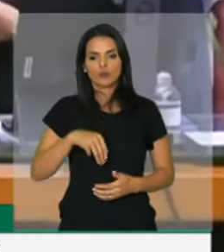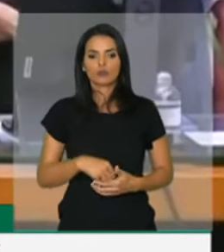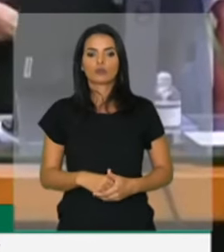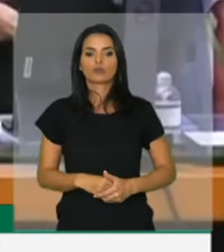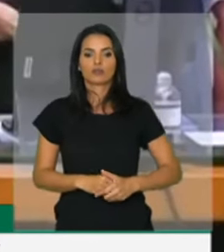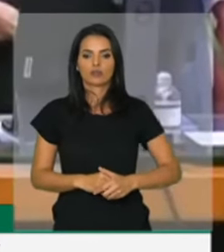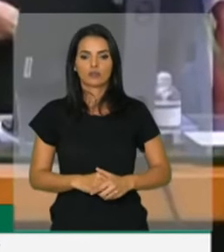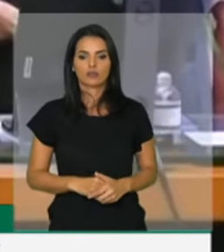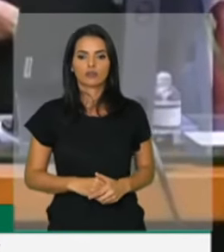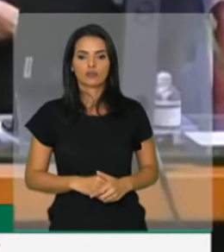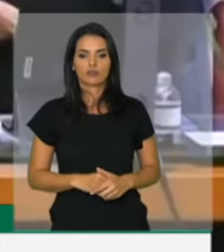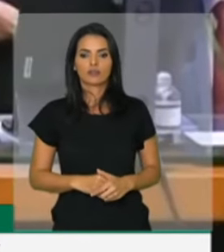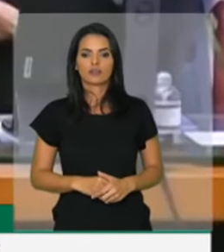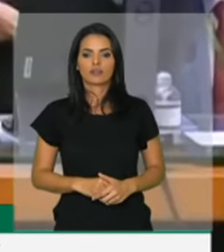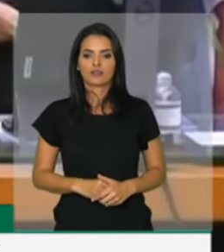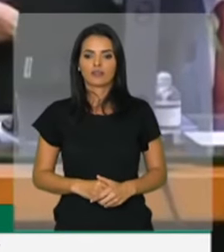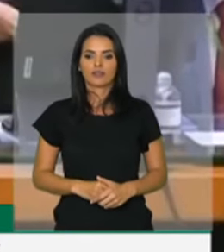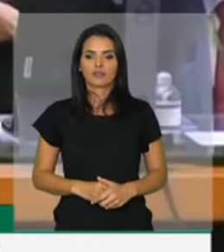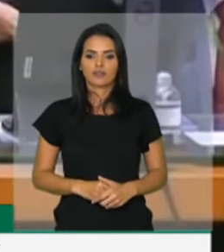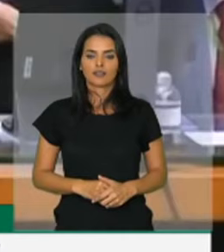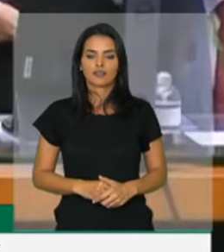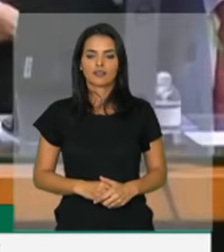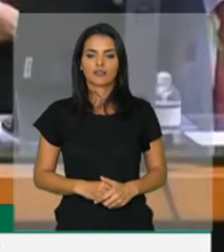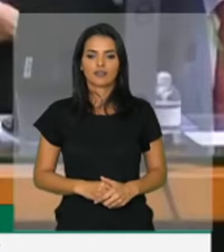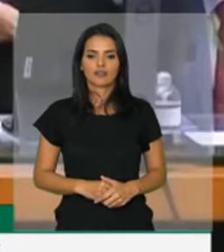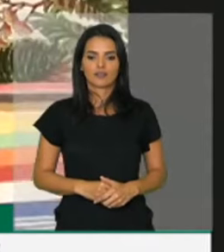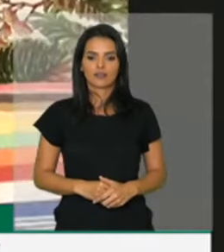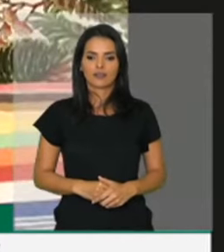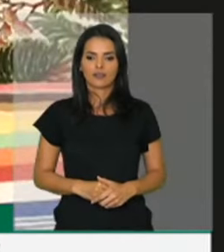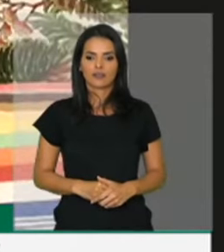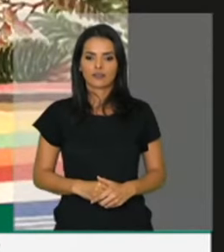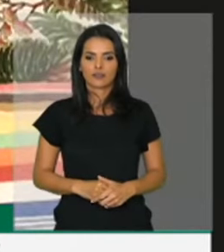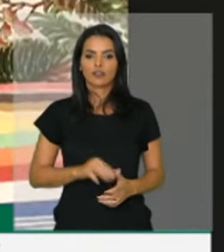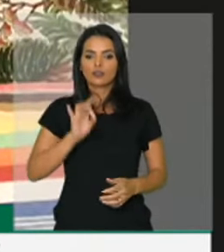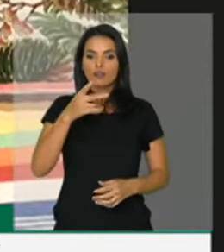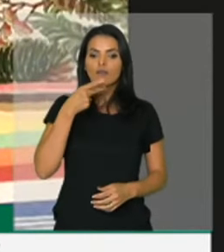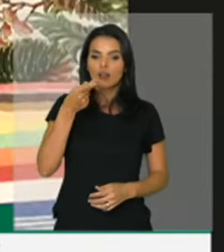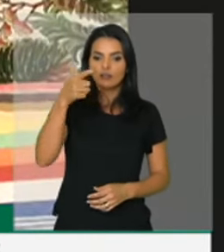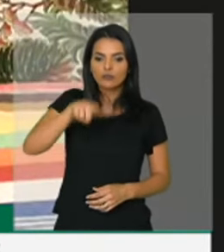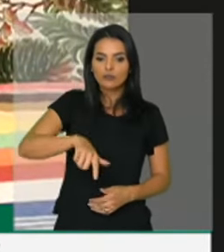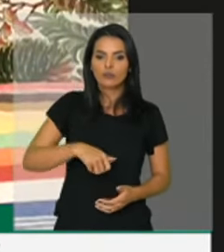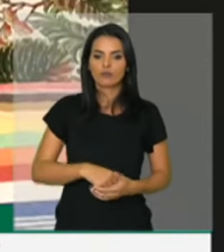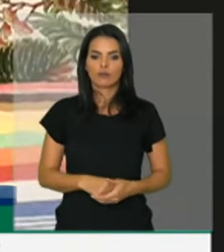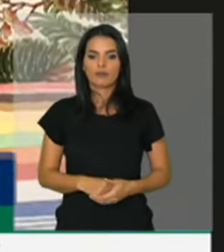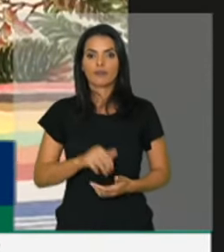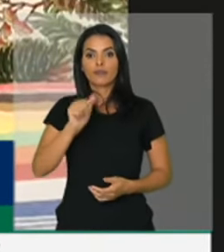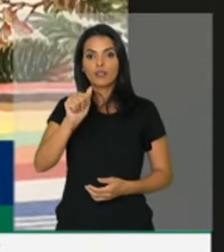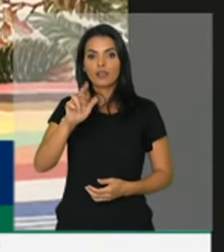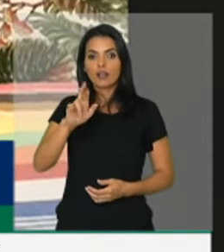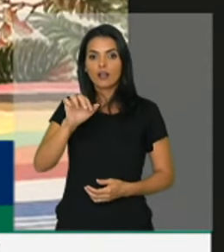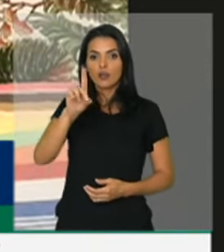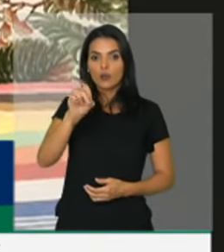APÓS UM MINUTO. -- [DEPUTADA]: EU QUERIA SÓ REAFIRMAR QUE AROLDO LIMA FOI A NOSSA GRANDE REFERÊ NCIA, NOSSO PROFESSOR, NOSSO AMIGO EM TEMPOS TÃO DIFÍCEIS